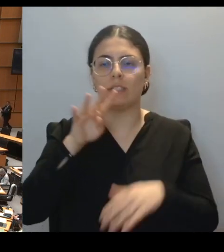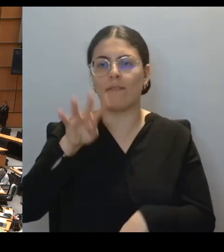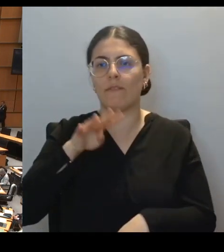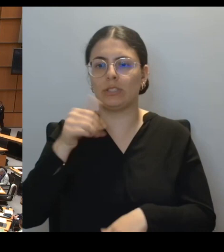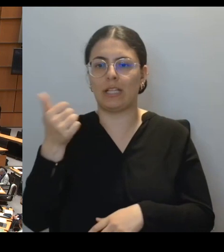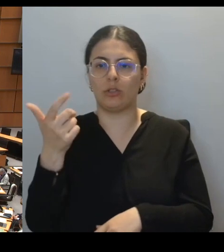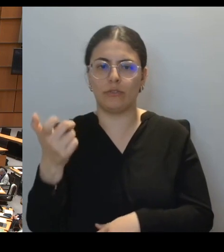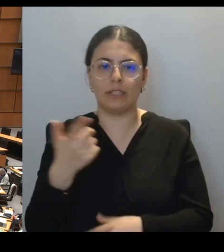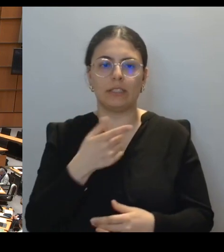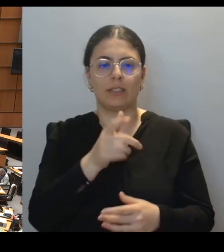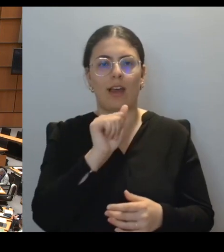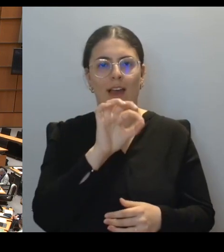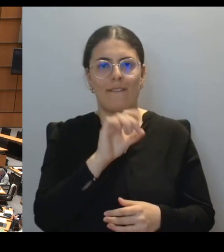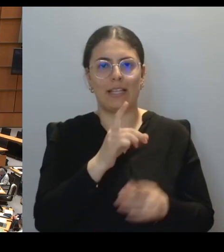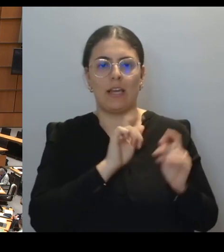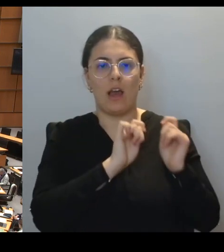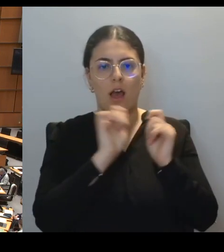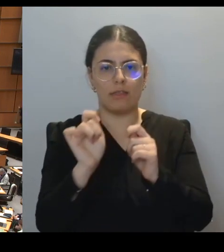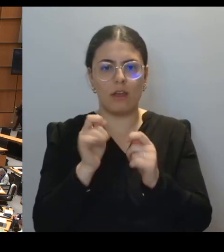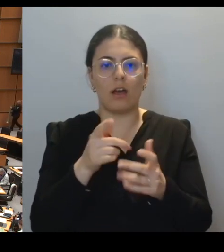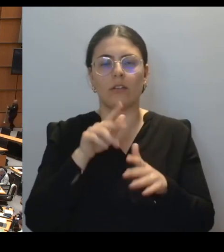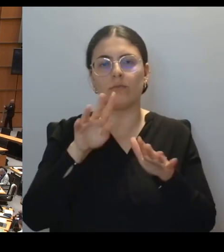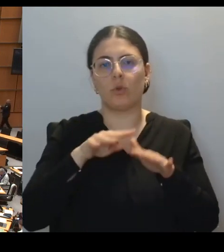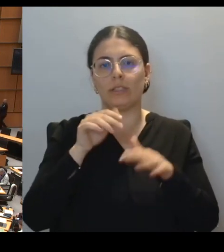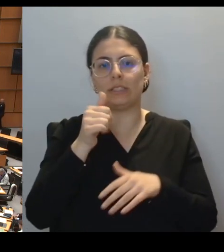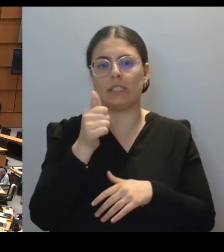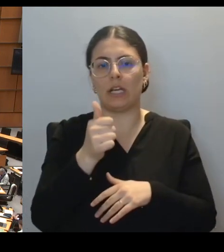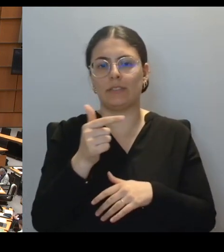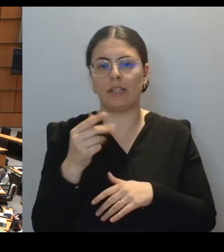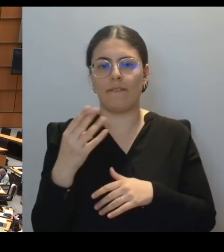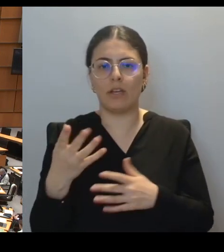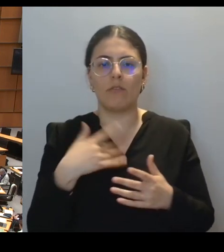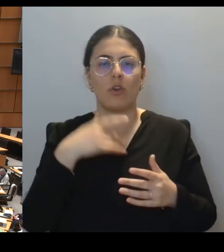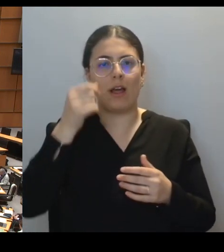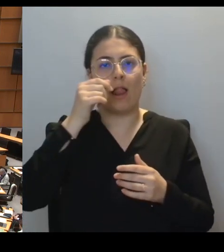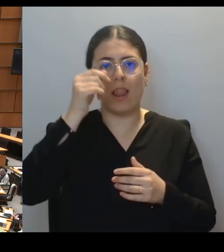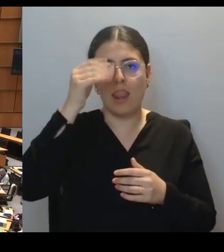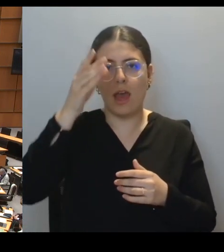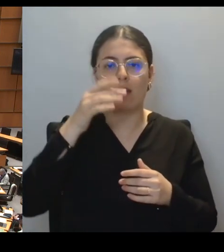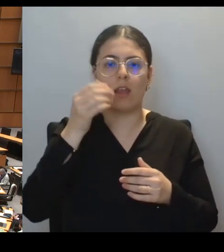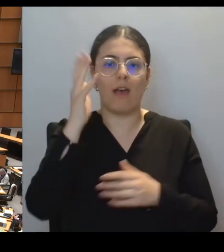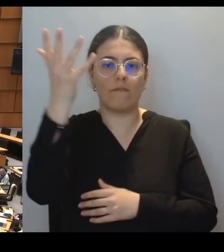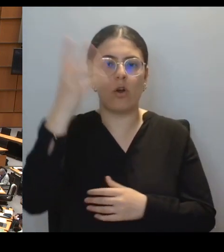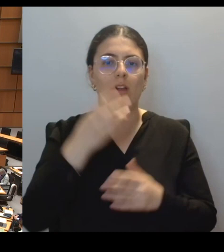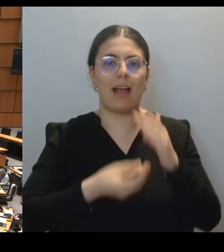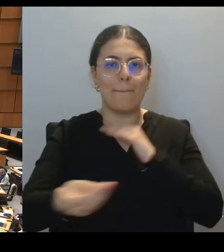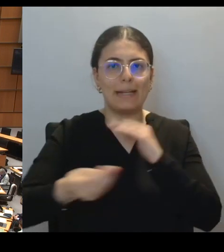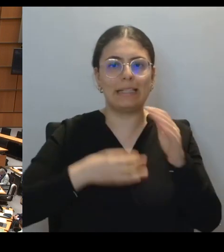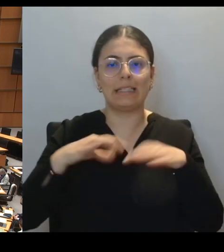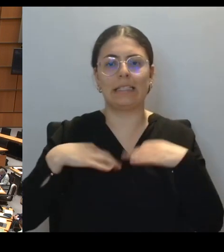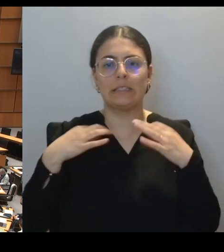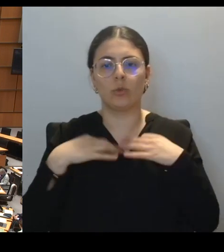und Gesundheit Gesetz zur Smartphoneregelung an Schulen. Ich eröffne die zweite Lesung des Gesetzes Antrages.